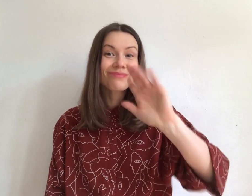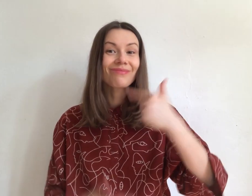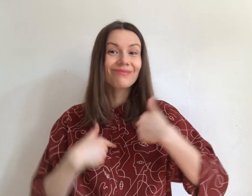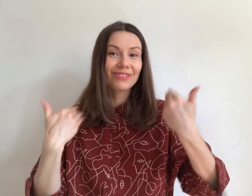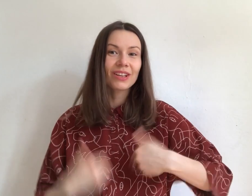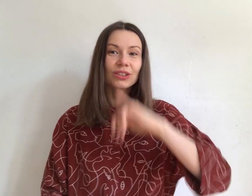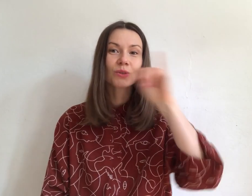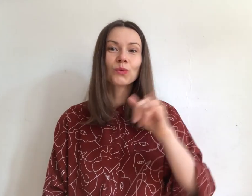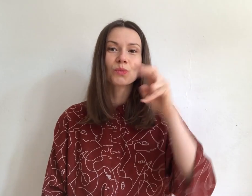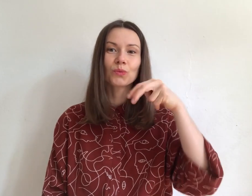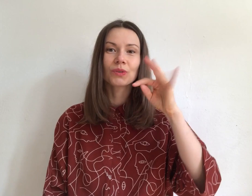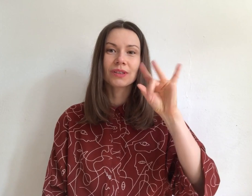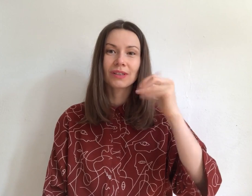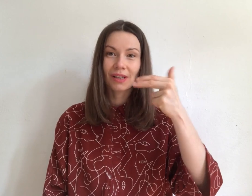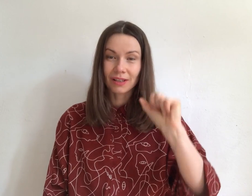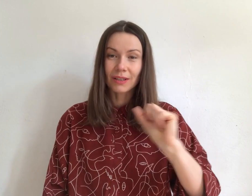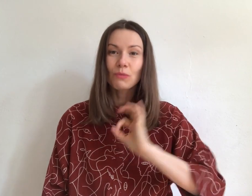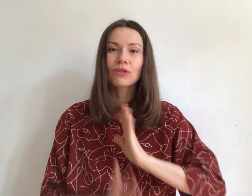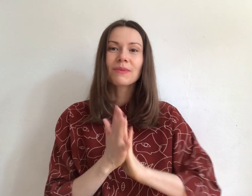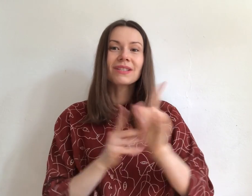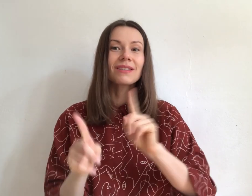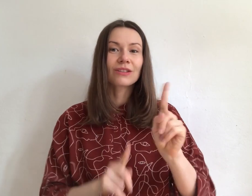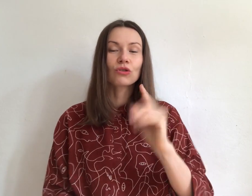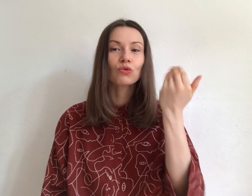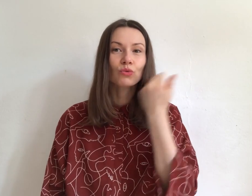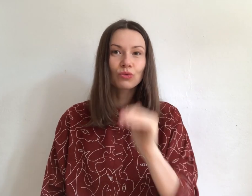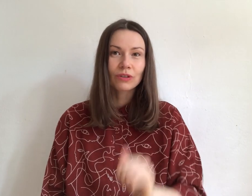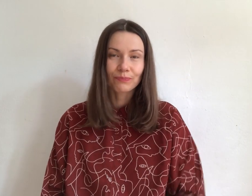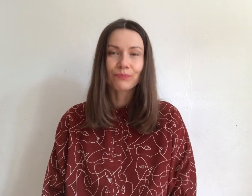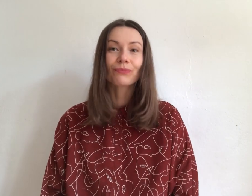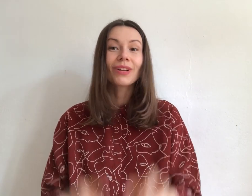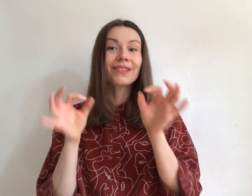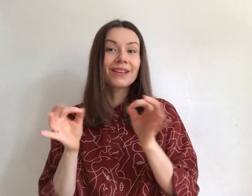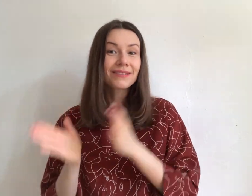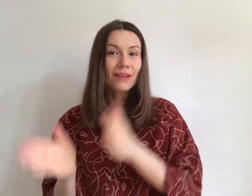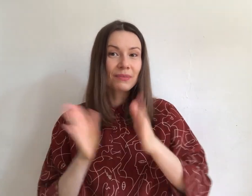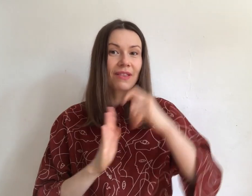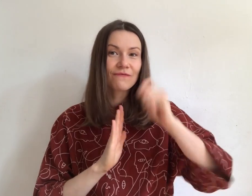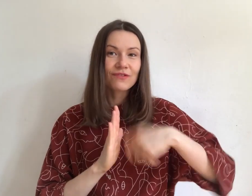Cześć! Jestem Justyna. Mój przydomek wygląda tak. Teraz jest następny film,